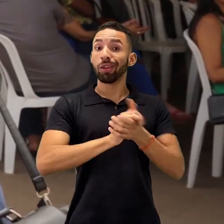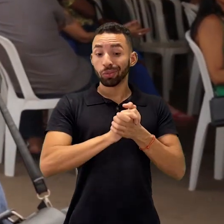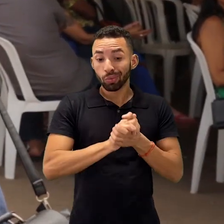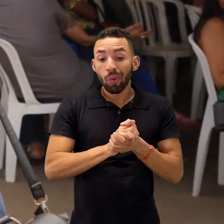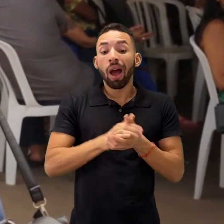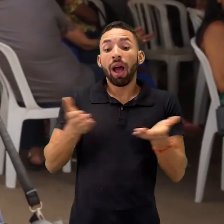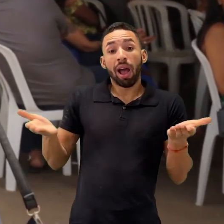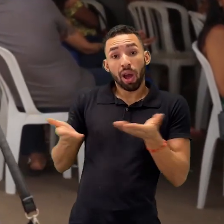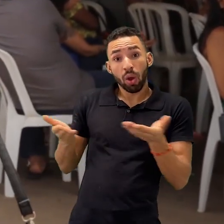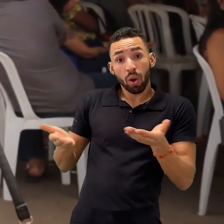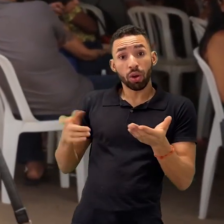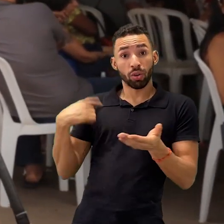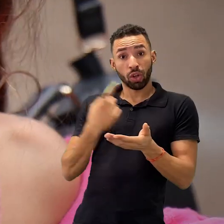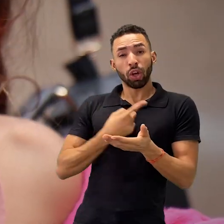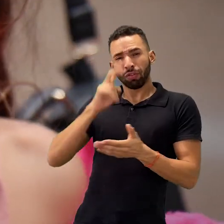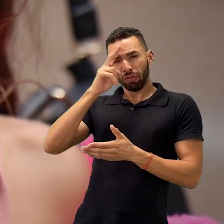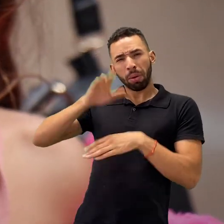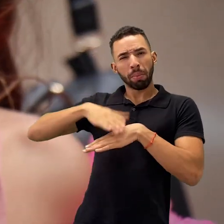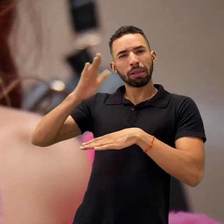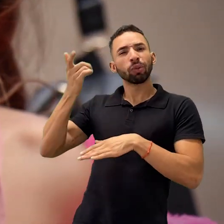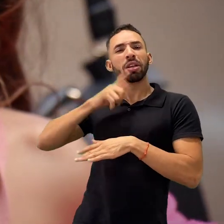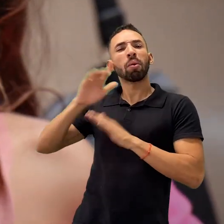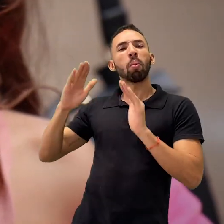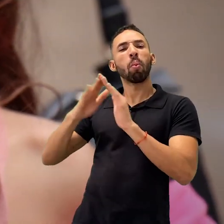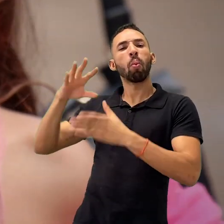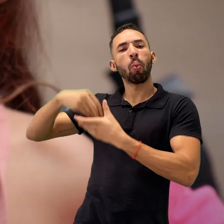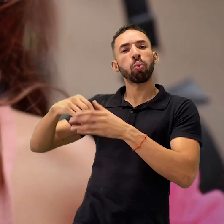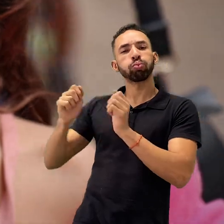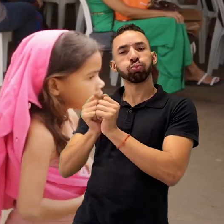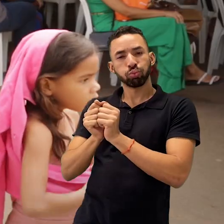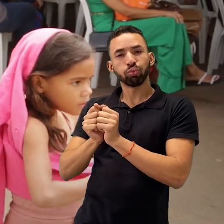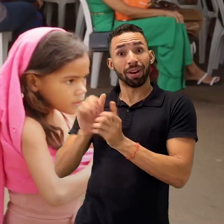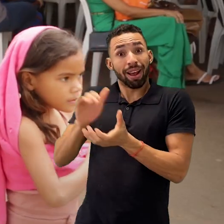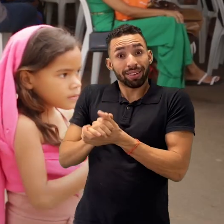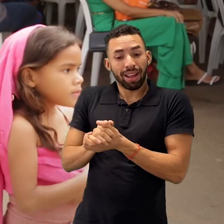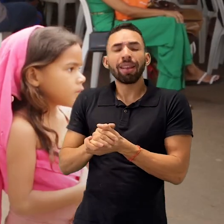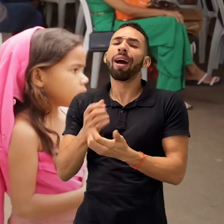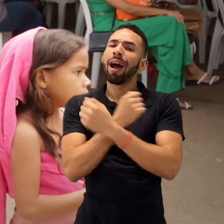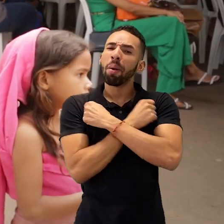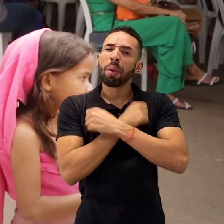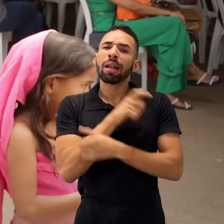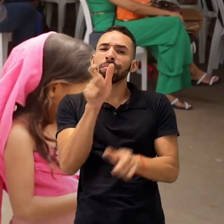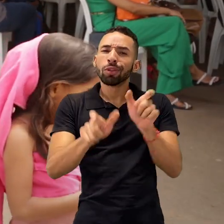Agora tem uma força para morar juntos, mas que agora é legal. Dei um abraço ao senhor que me atendeu, o doutor.